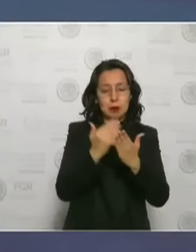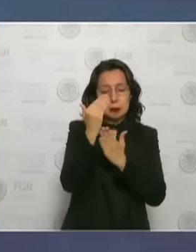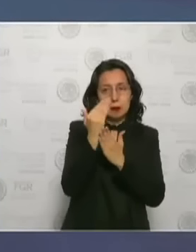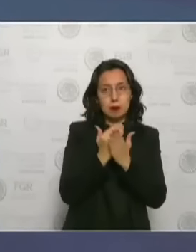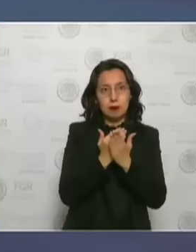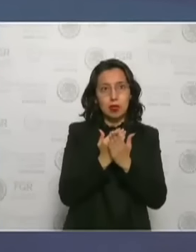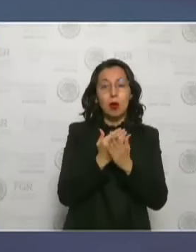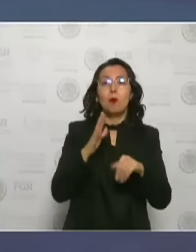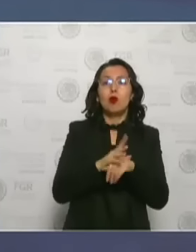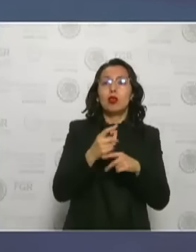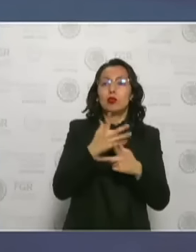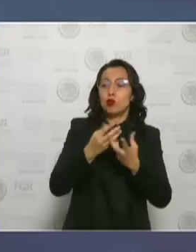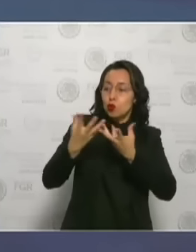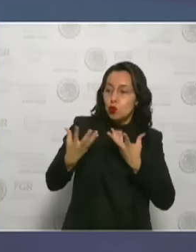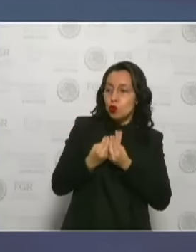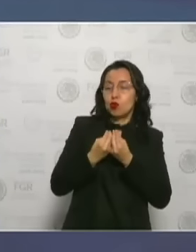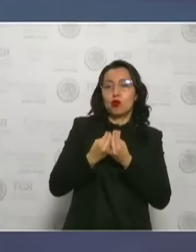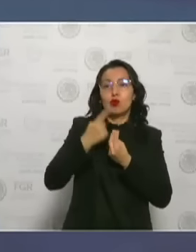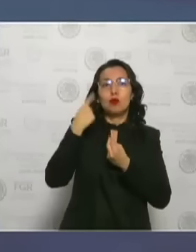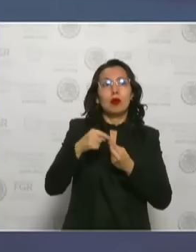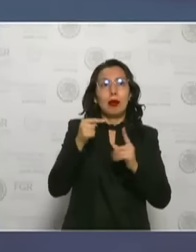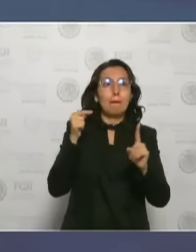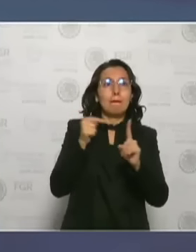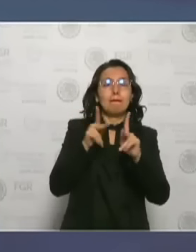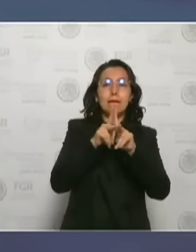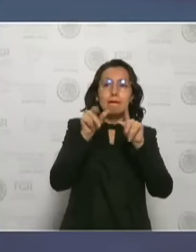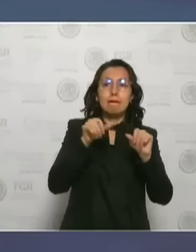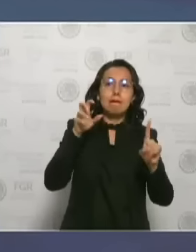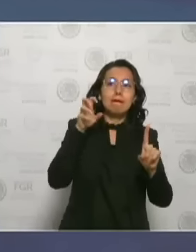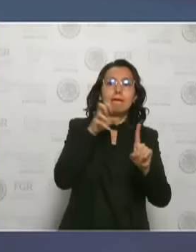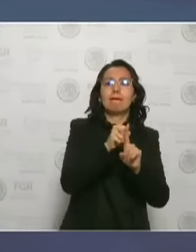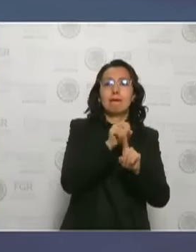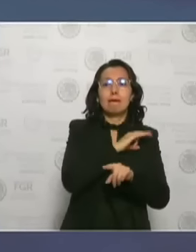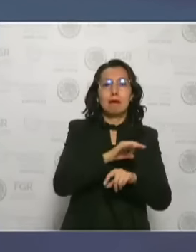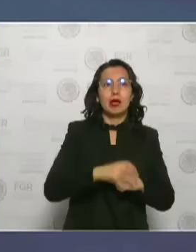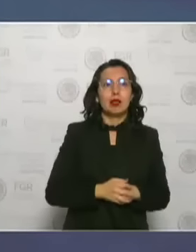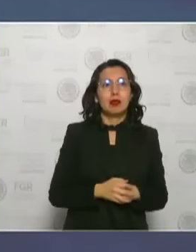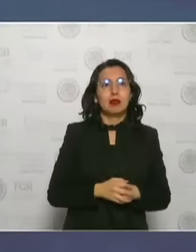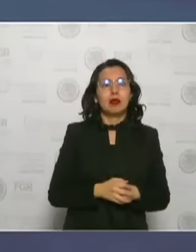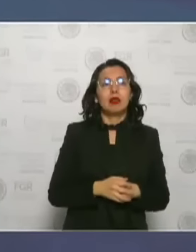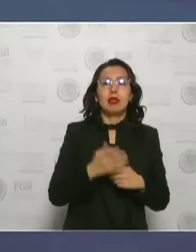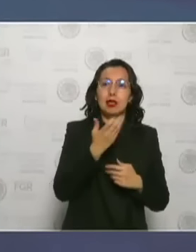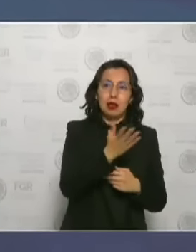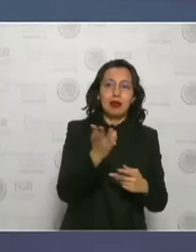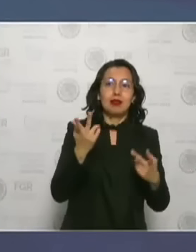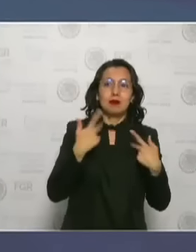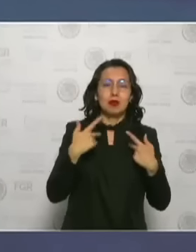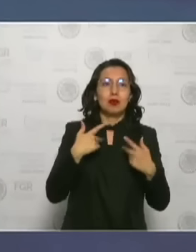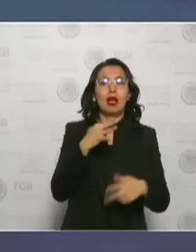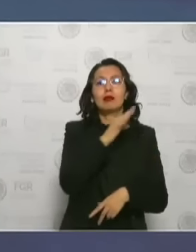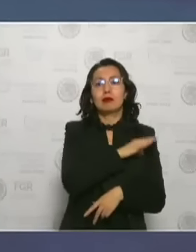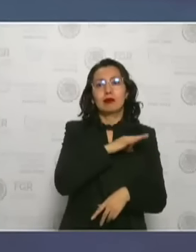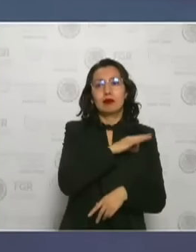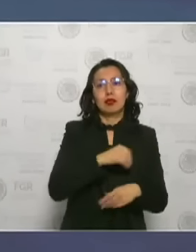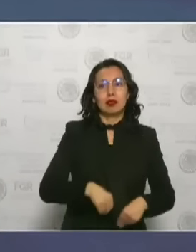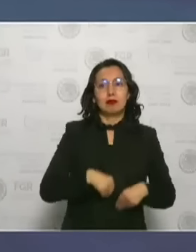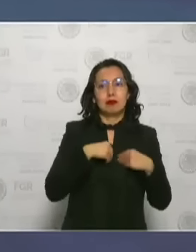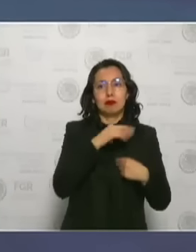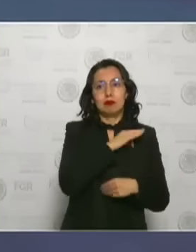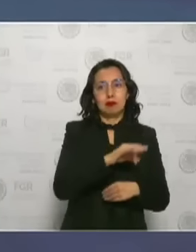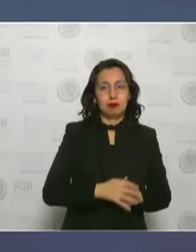frente único para lograr la paz y sobre todo lograr la felicidad de nuestra gente. Asimismo,